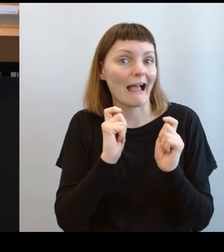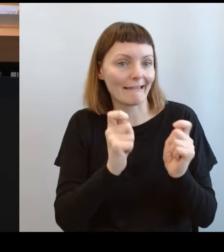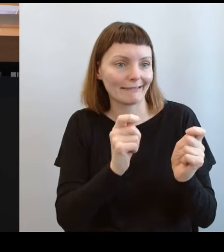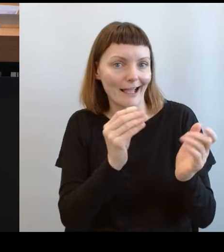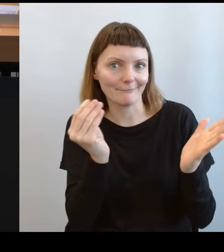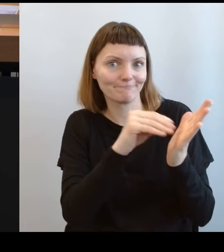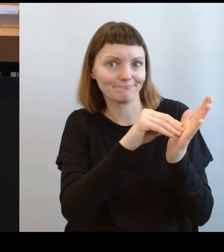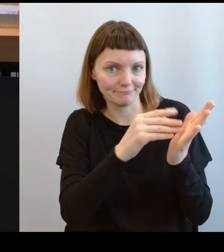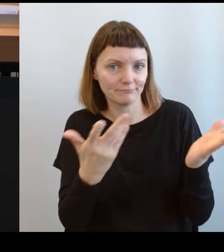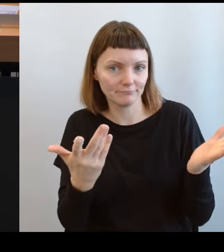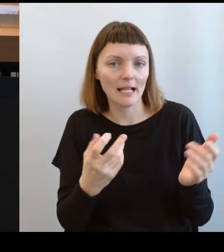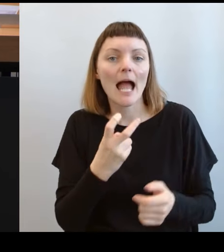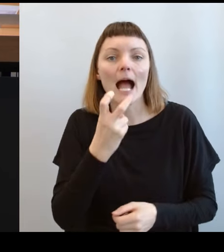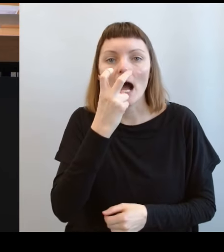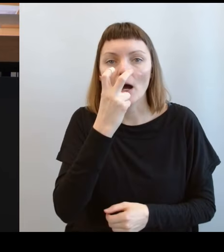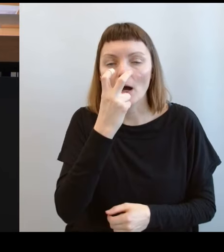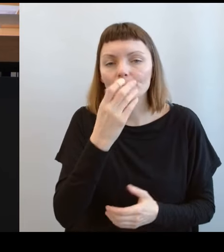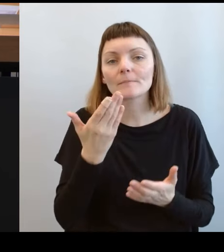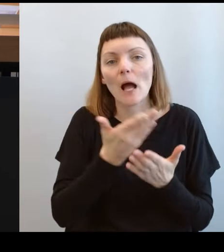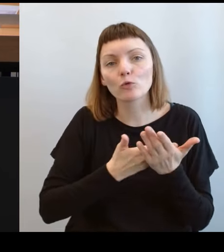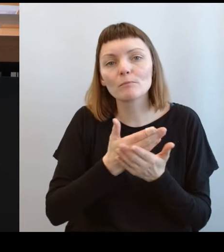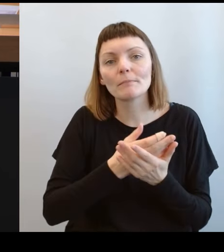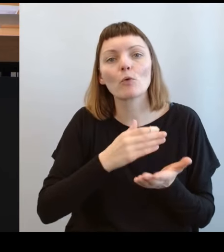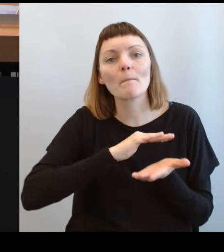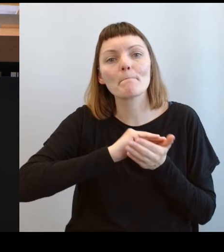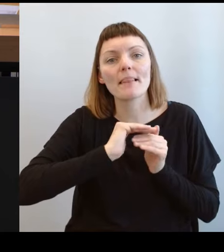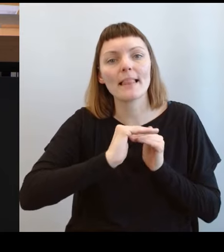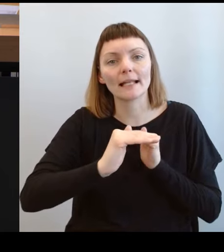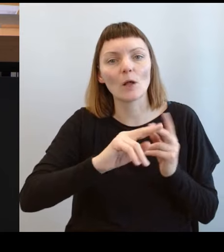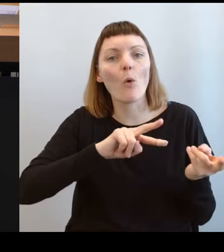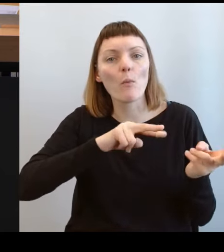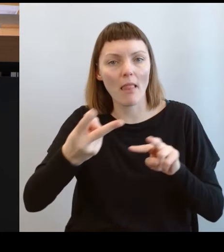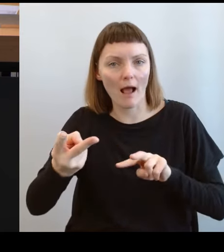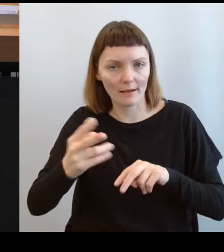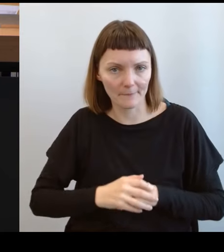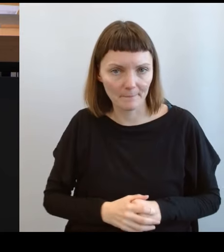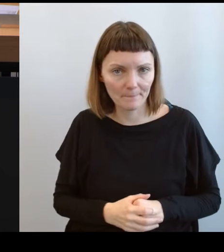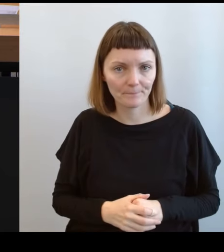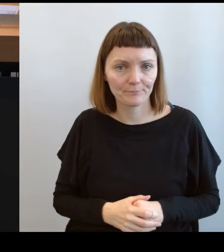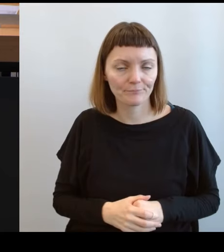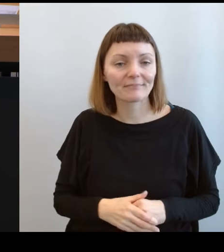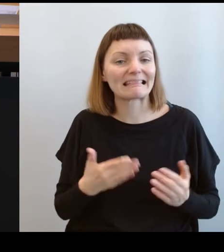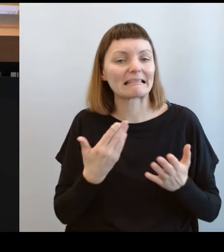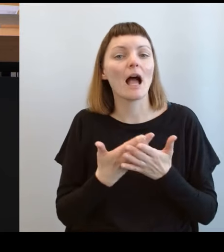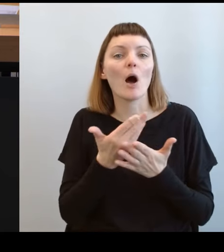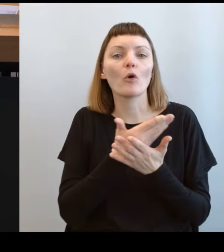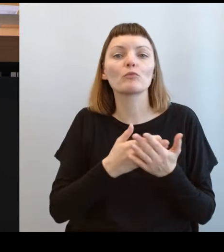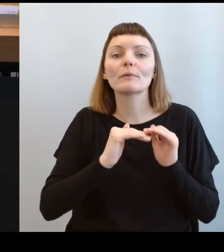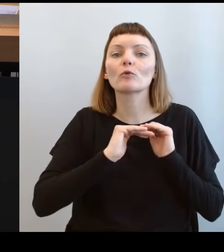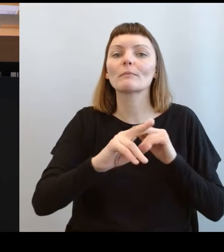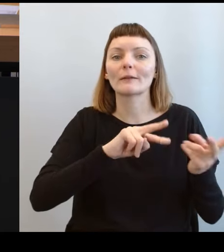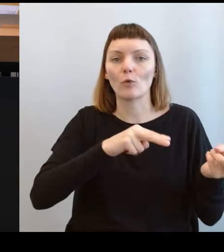Da kann man drüber reden. Die Ausbildungsplatzumlage soll ja Unternehmen, die ausbilden, unterstützen und damit für